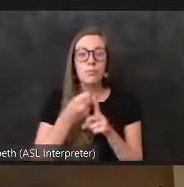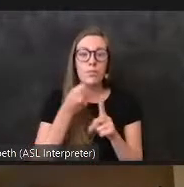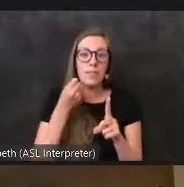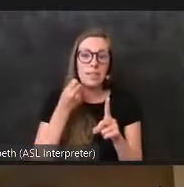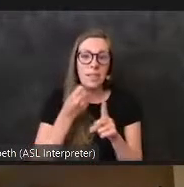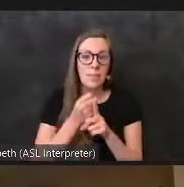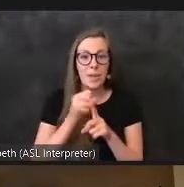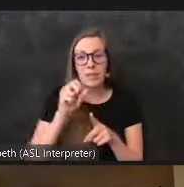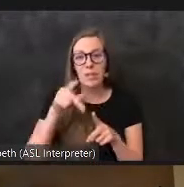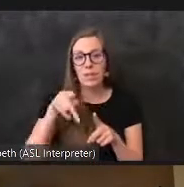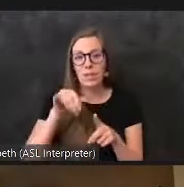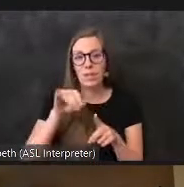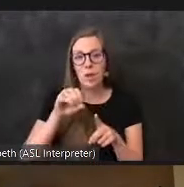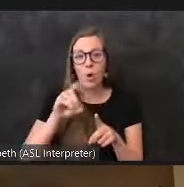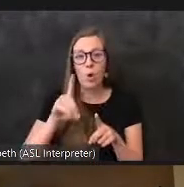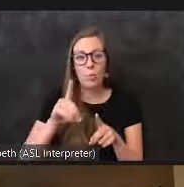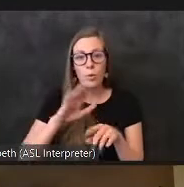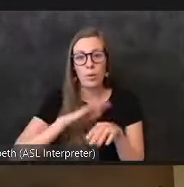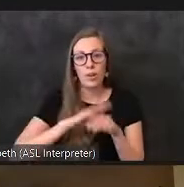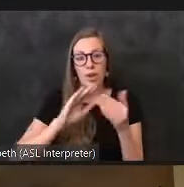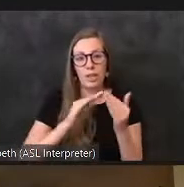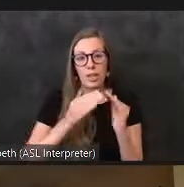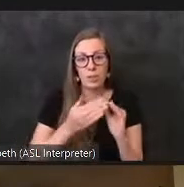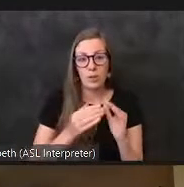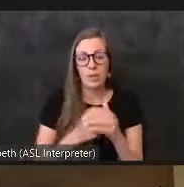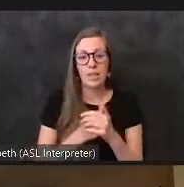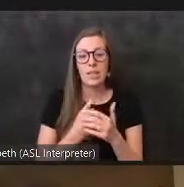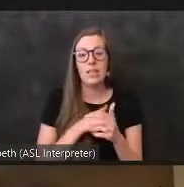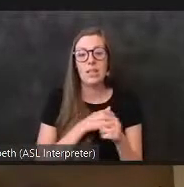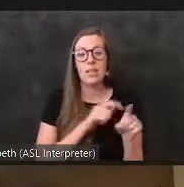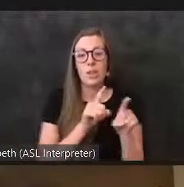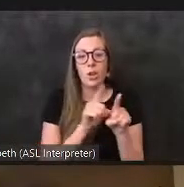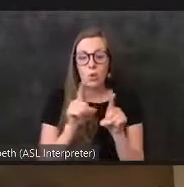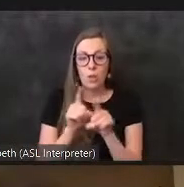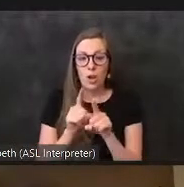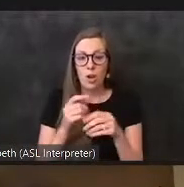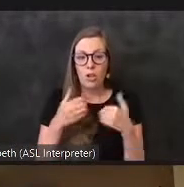pretender reducir el impacto del piei dismo en la comunidad.